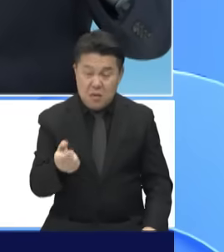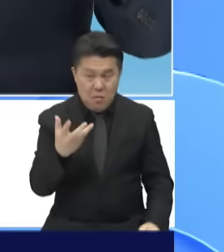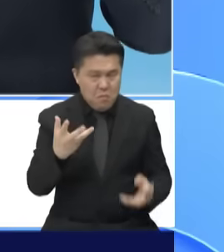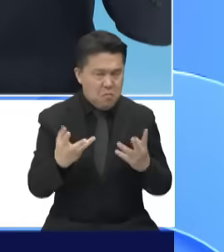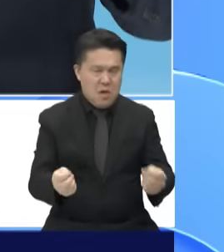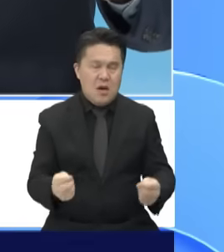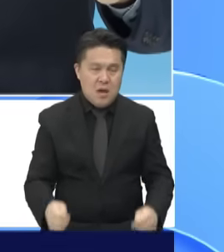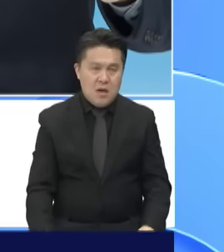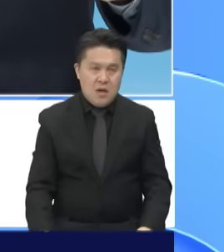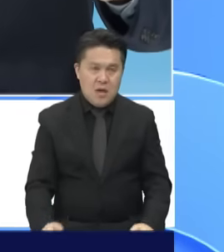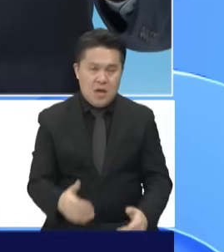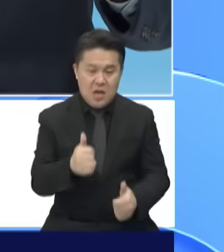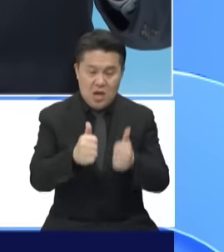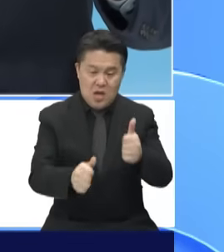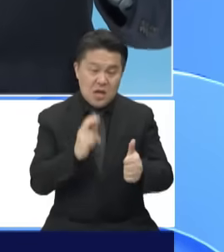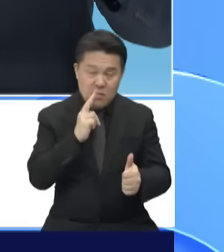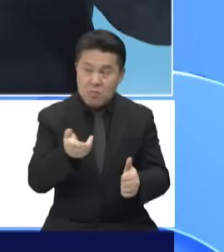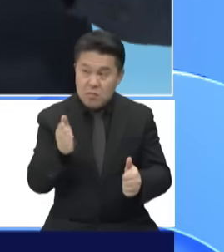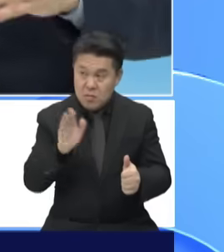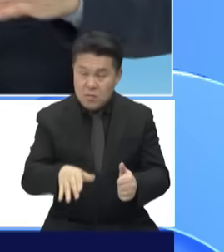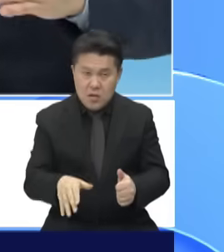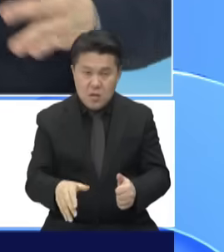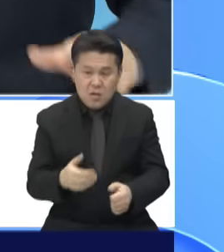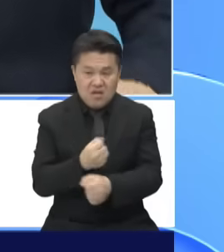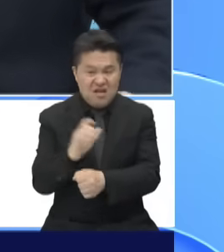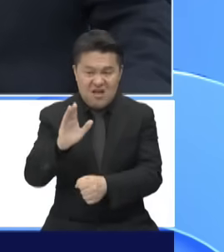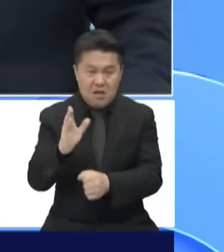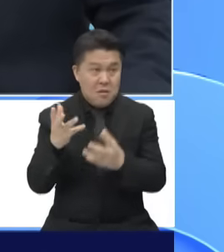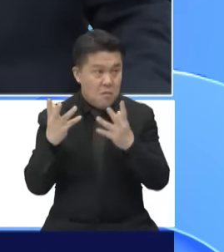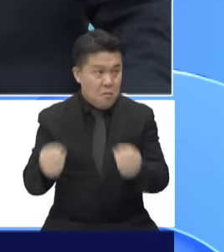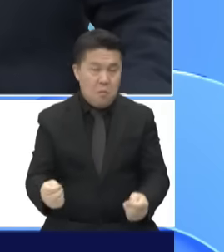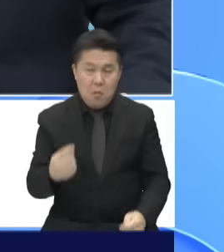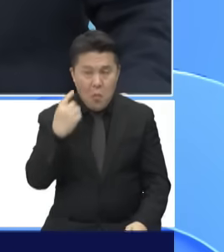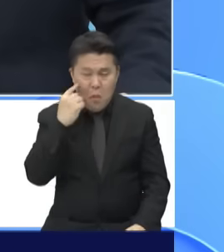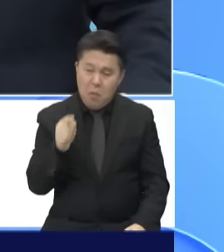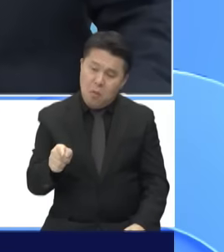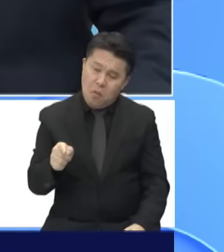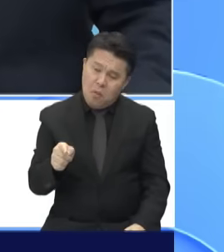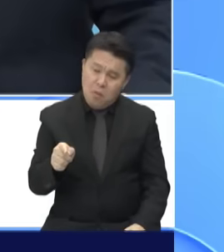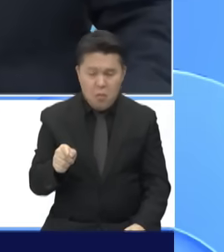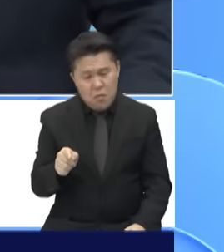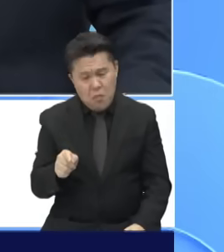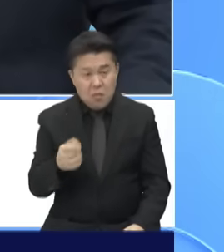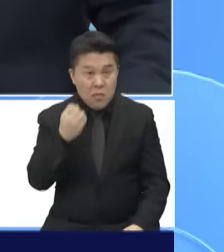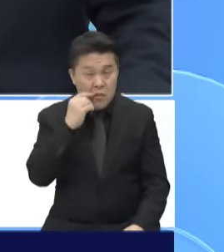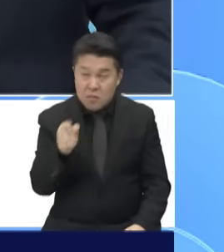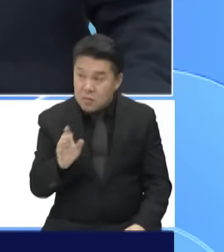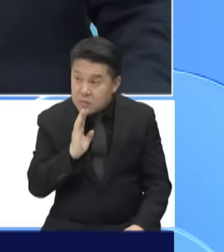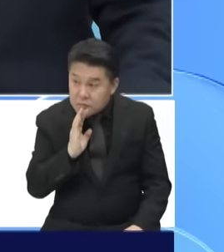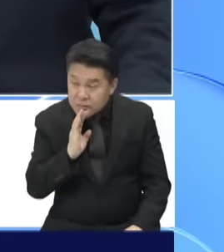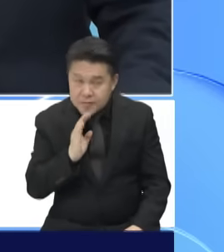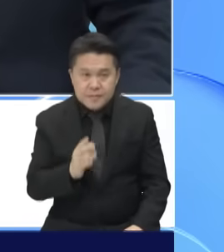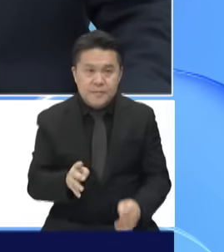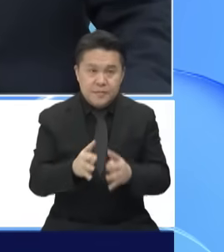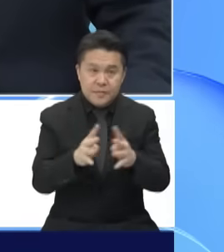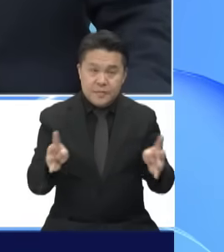큰 폭은 아니지만 그래도 청약 경쟁률에 비추어보면 미분양이 속속 나오고 있거든요. 그래서 왜 그런가 봤더니 우리가 분양을